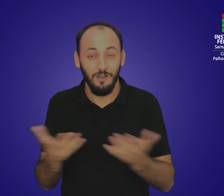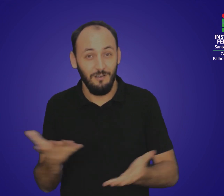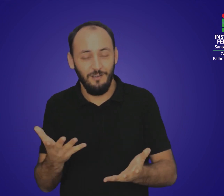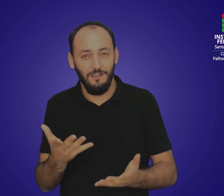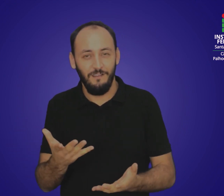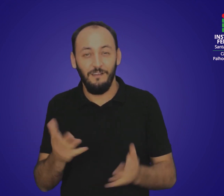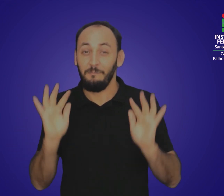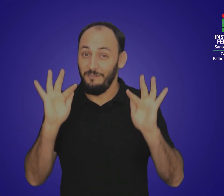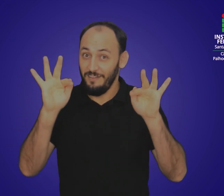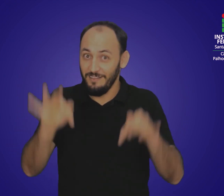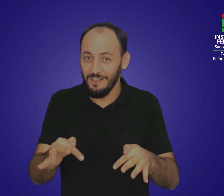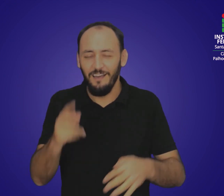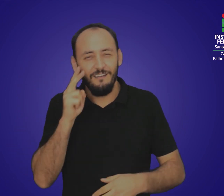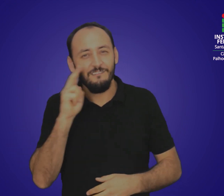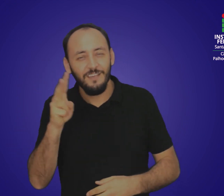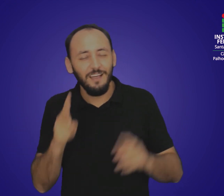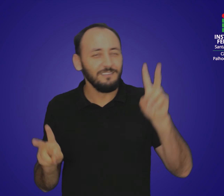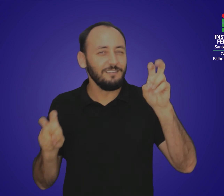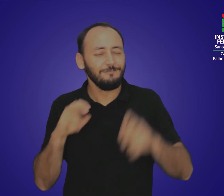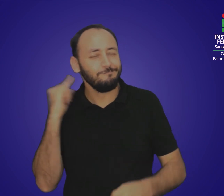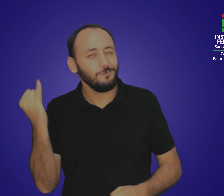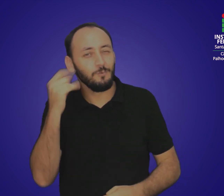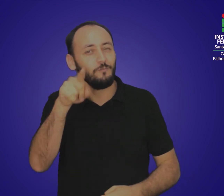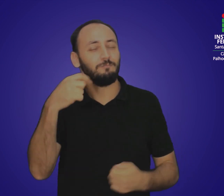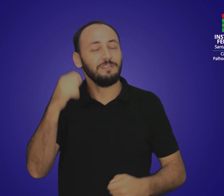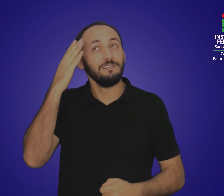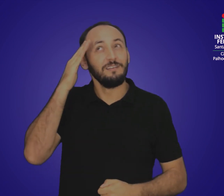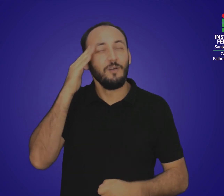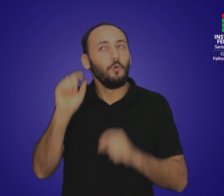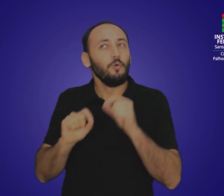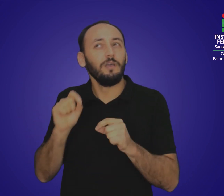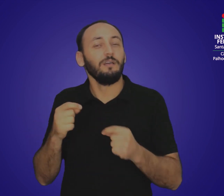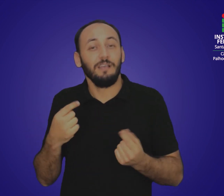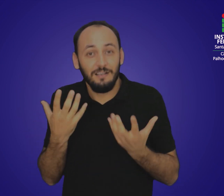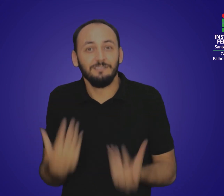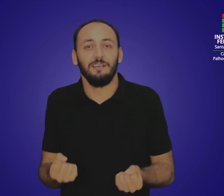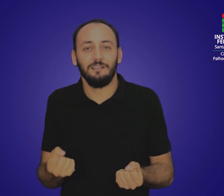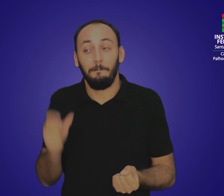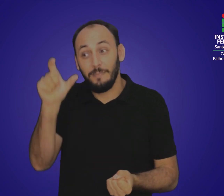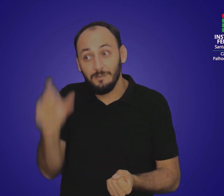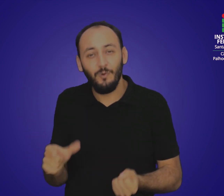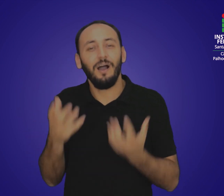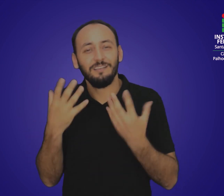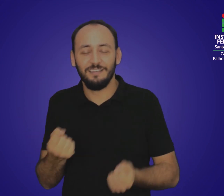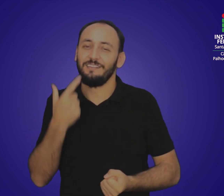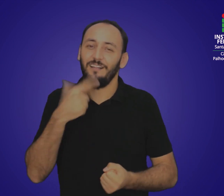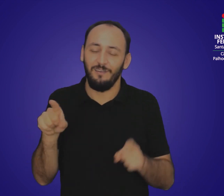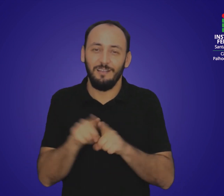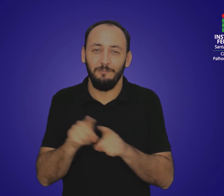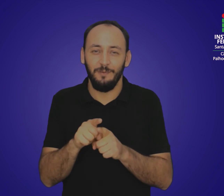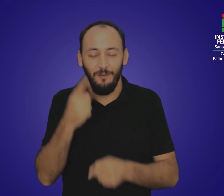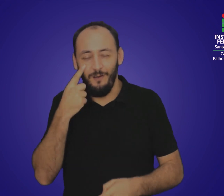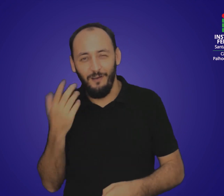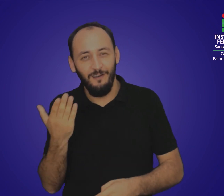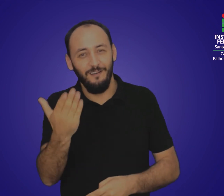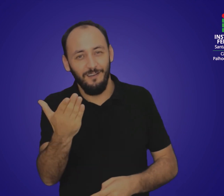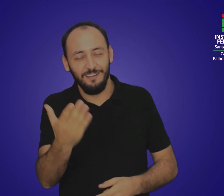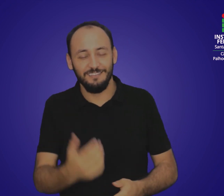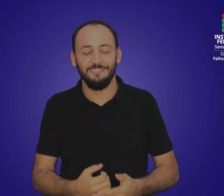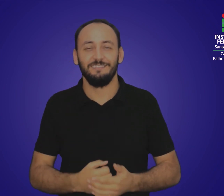Agora para finalizar, leia o texto e observe como é importante quando se aceita a língua da outra pessoa.